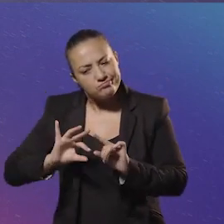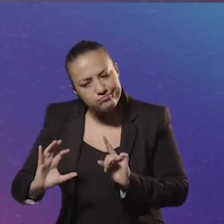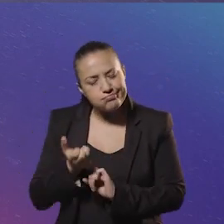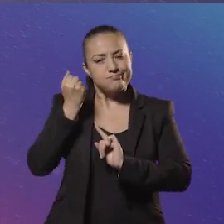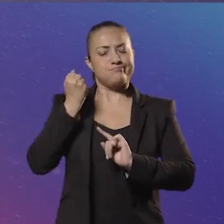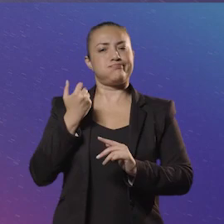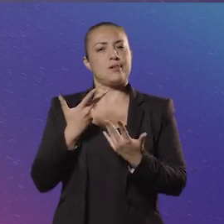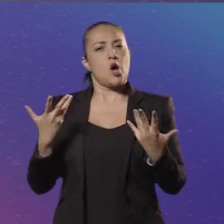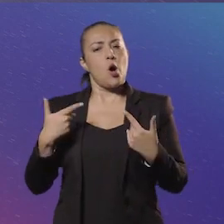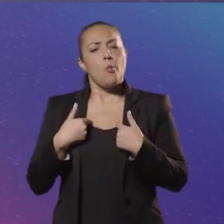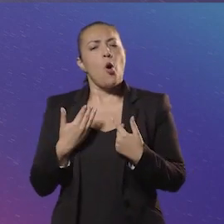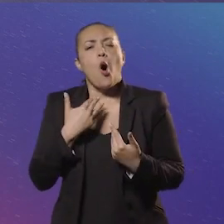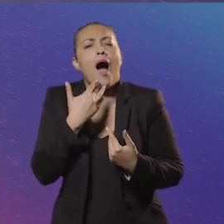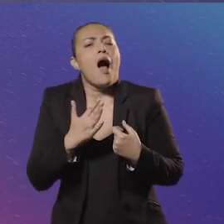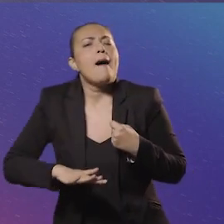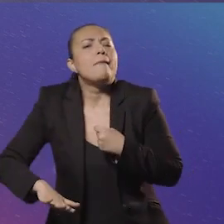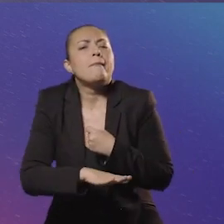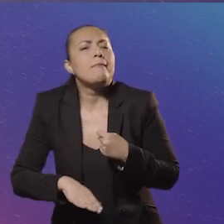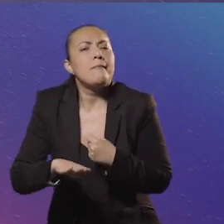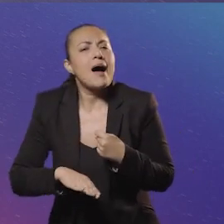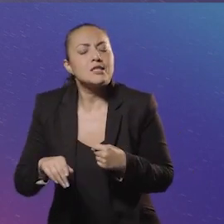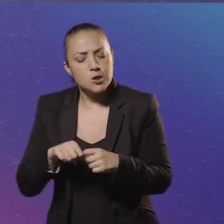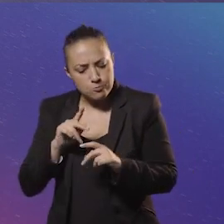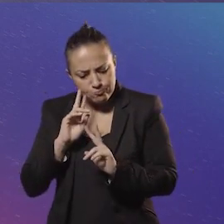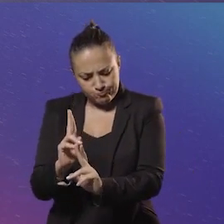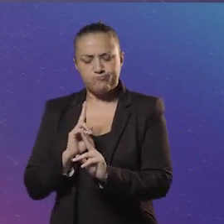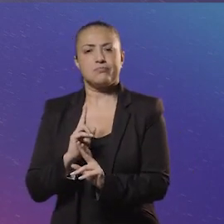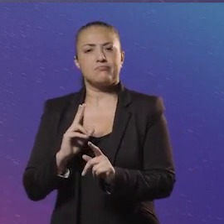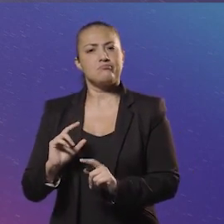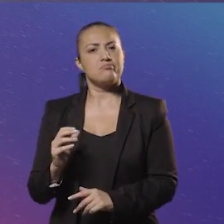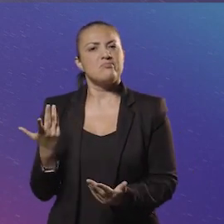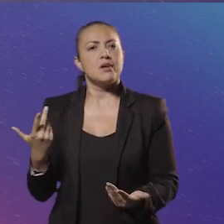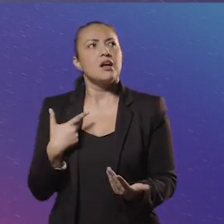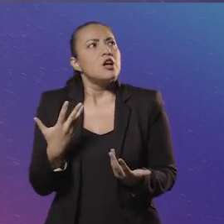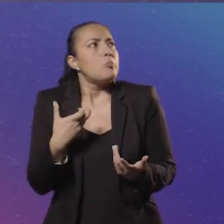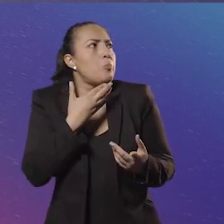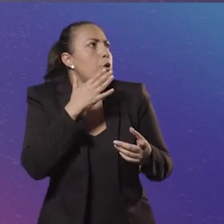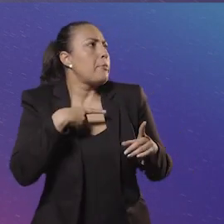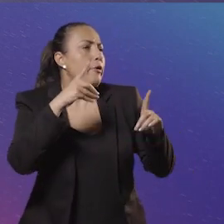tan básicas, por ejemplo, como decidir qué quiero comer en el día,